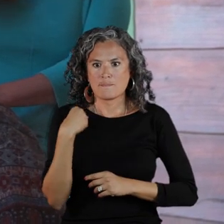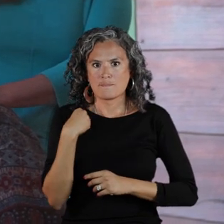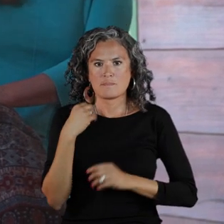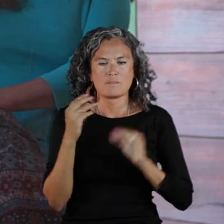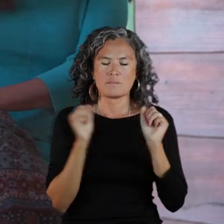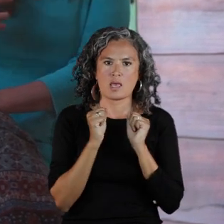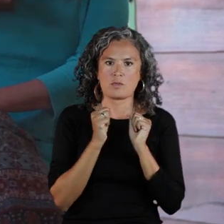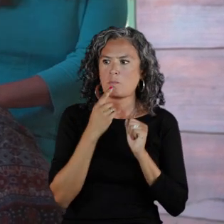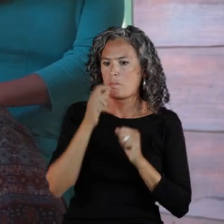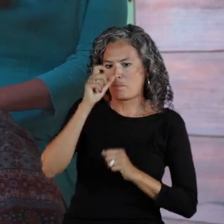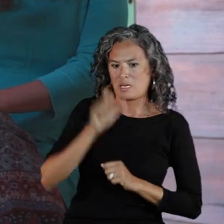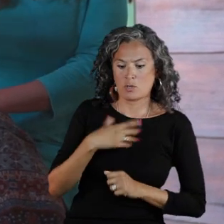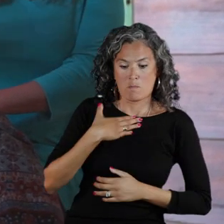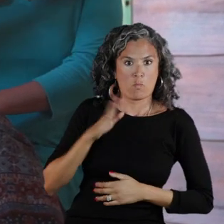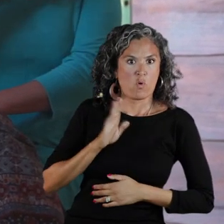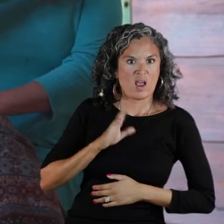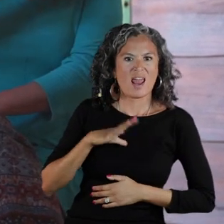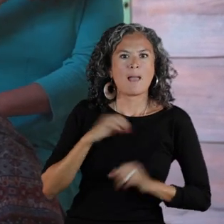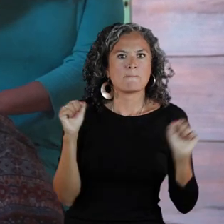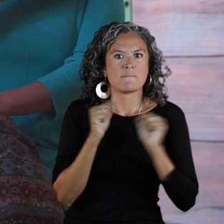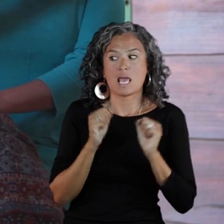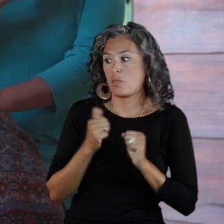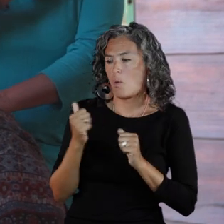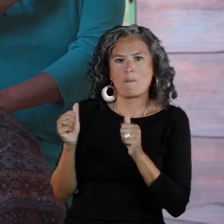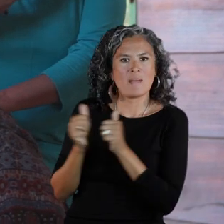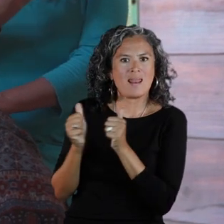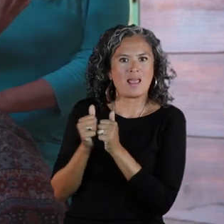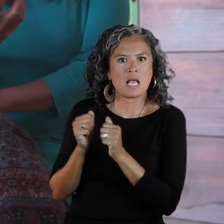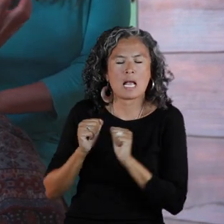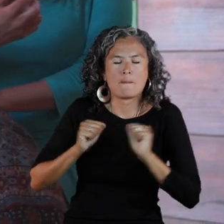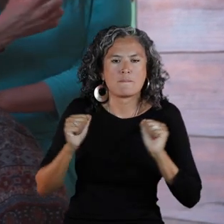Cuando una persona tiene miedo de alguien, cuando una mujer tiene miedo de su pareja,